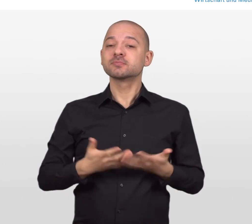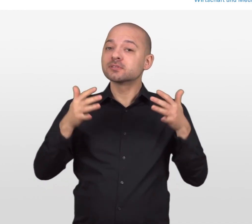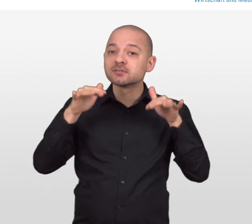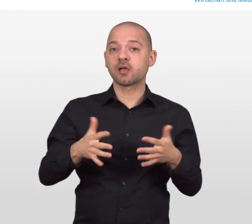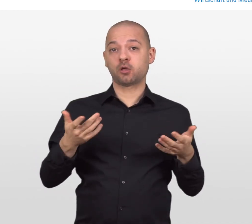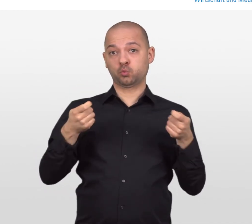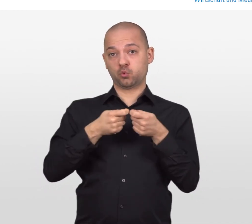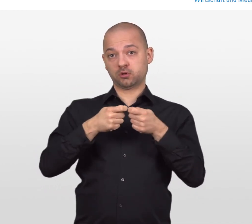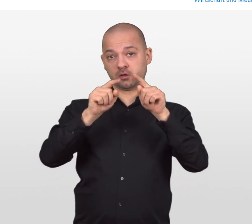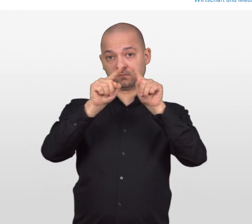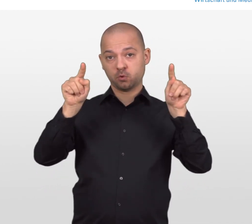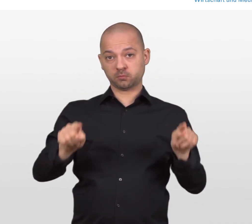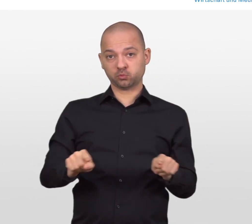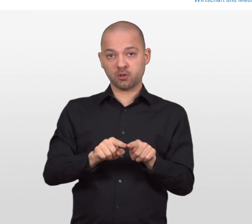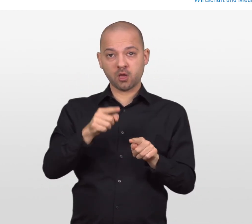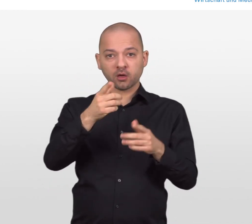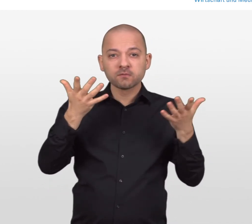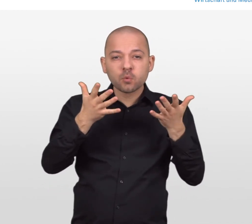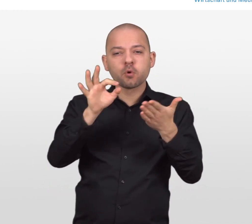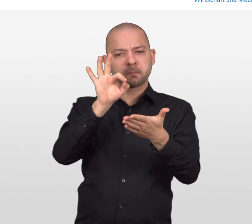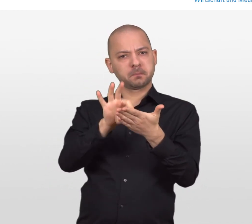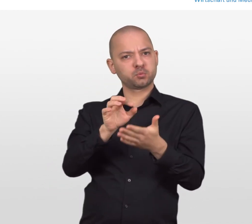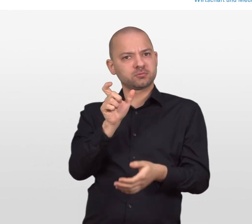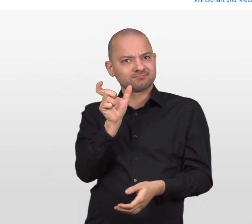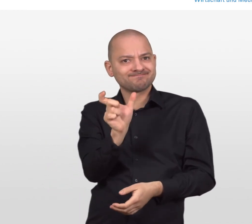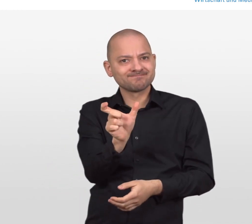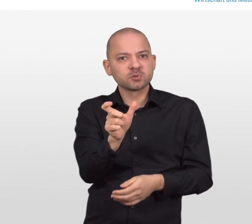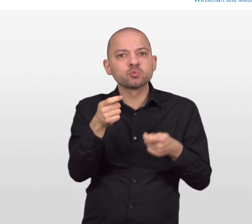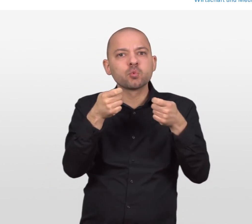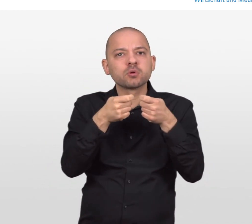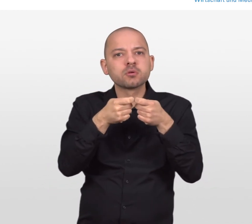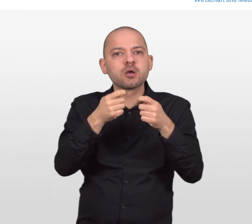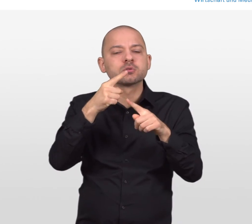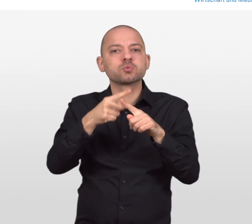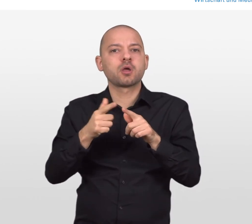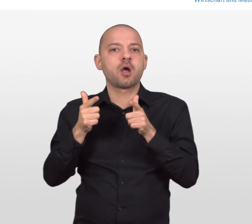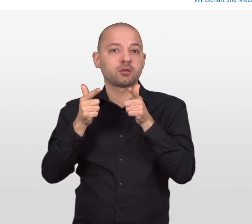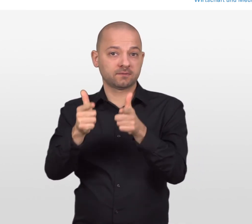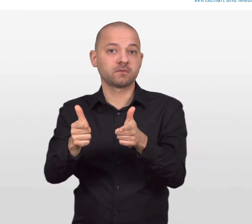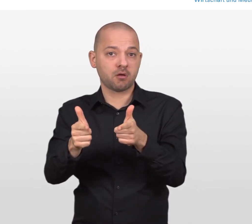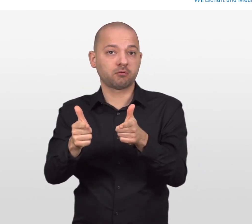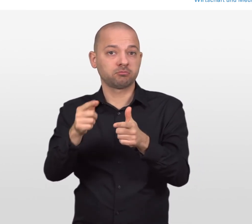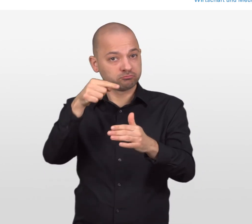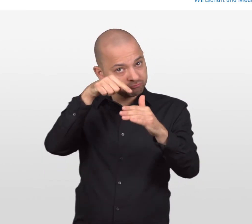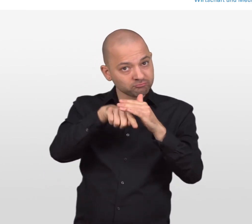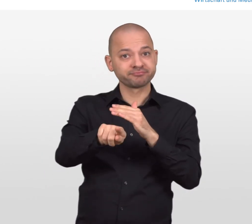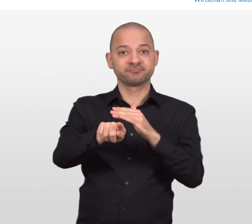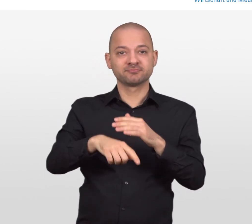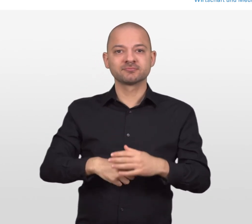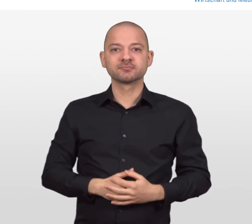Benutzen Sie dafür das Kontaktformular unter dem Punkt „Kontakt und Anfahrt“.